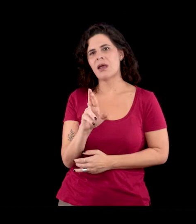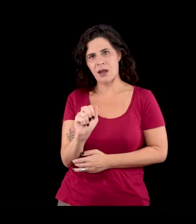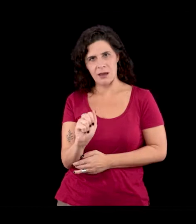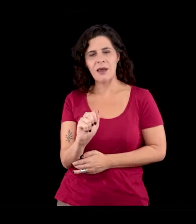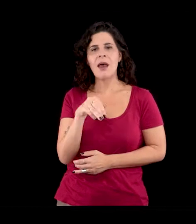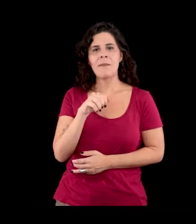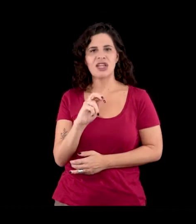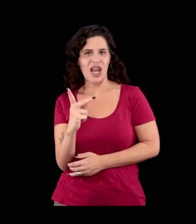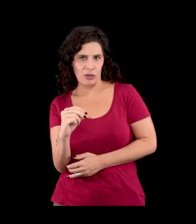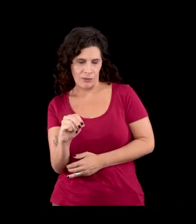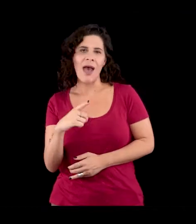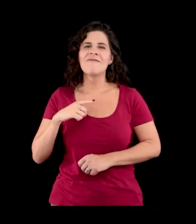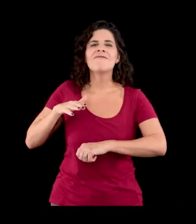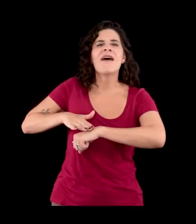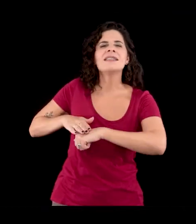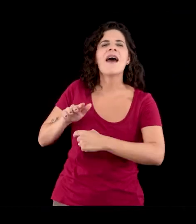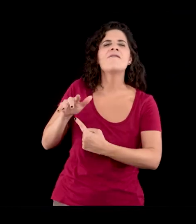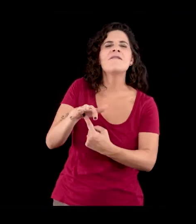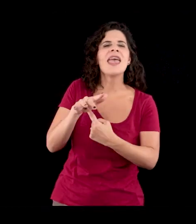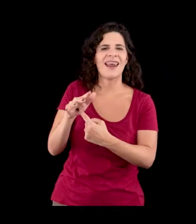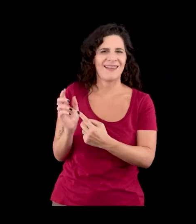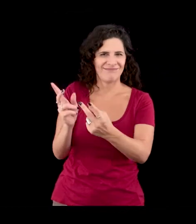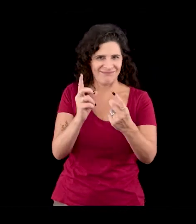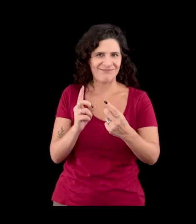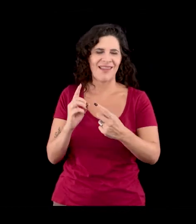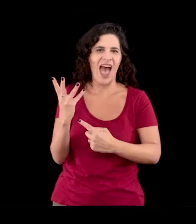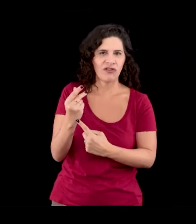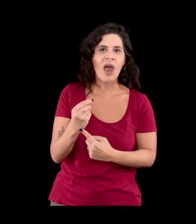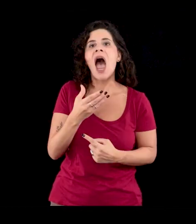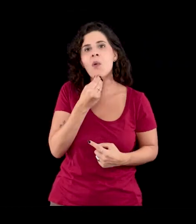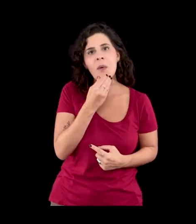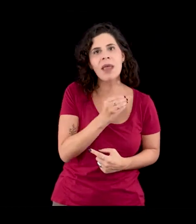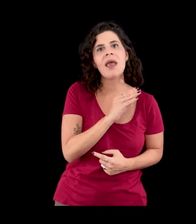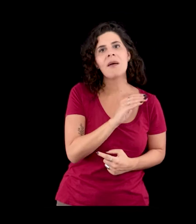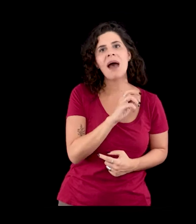que estava fazendo feira, mas o professor Bardi ficou sabendo e mandou me buscar e disse: